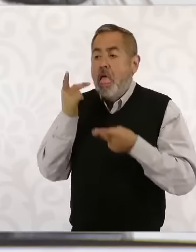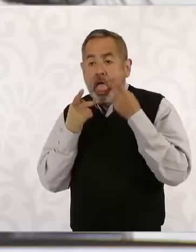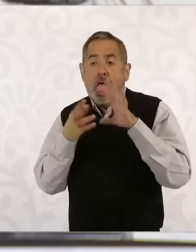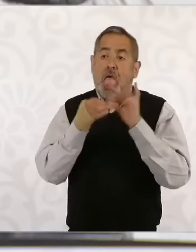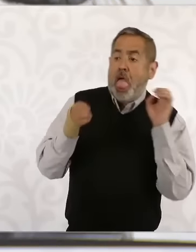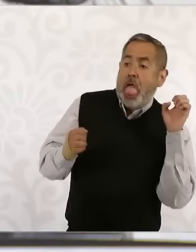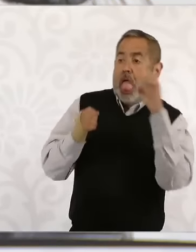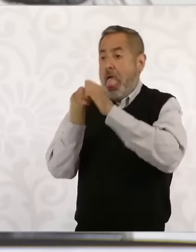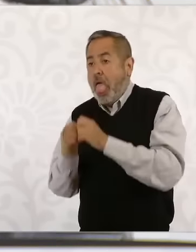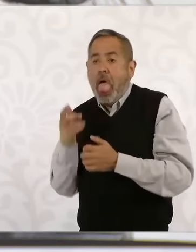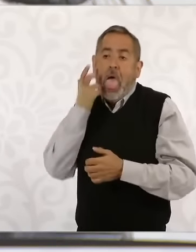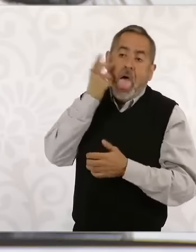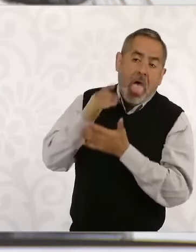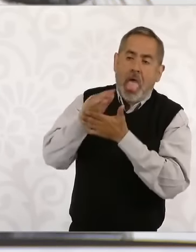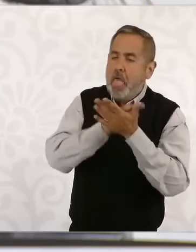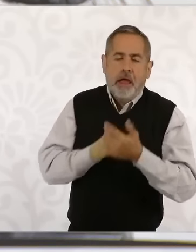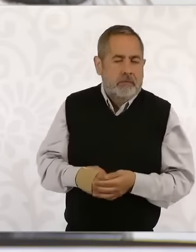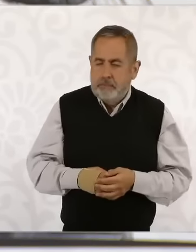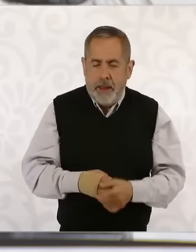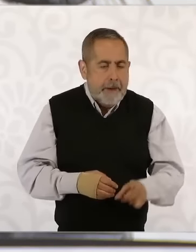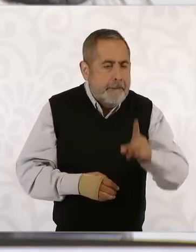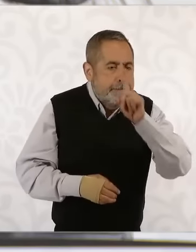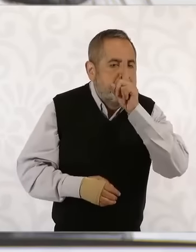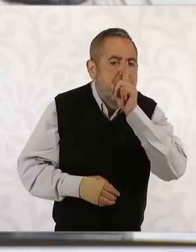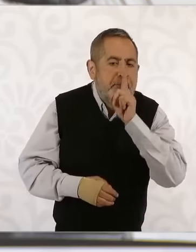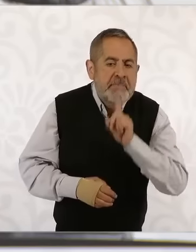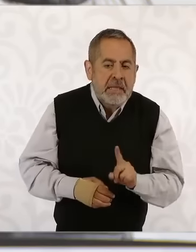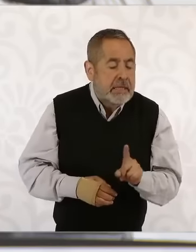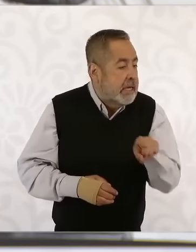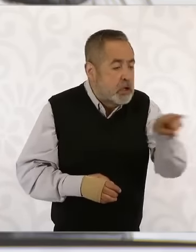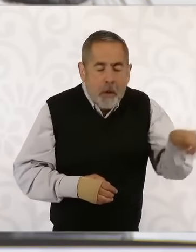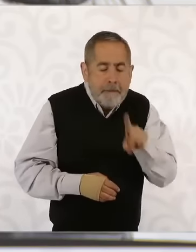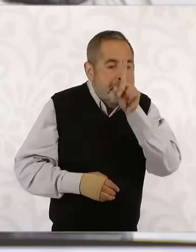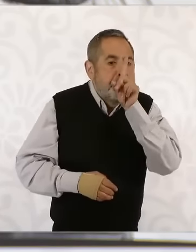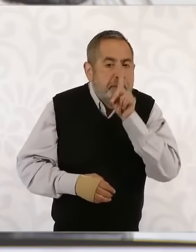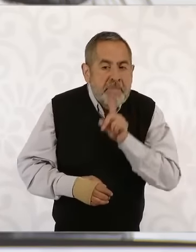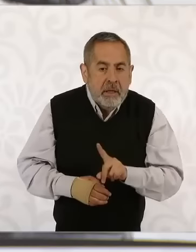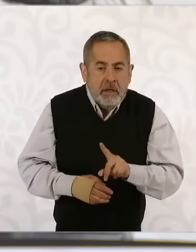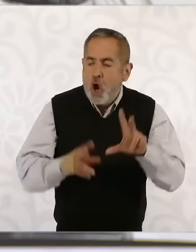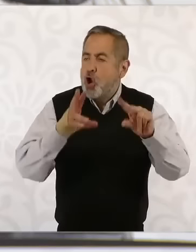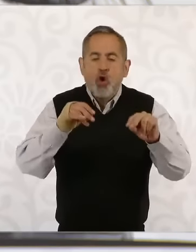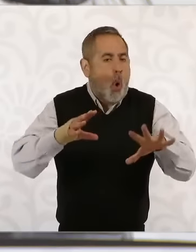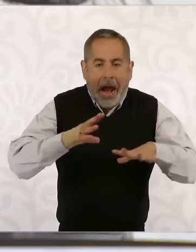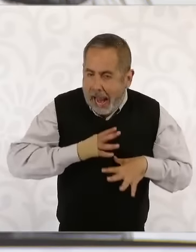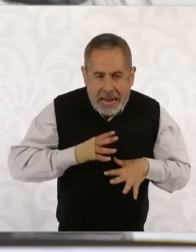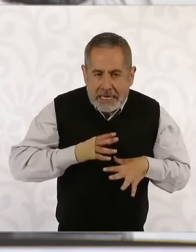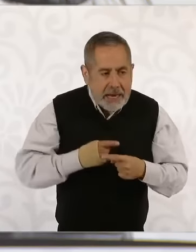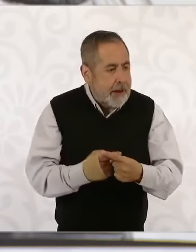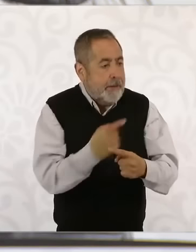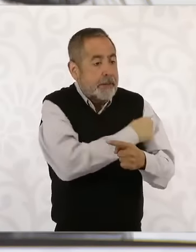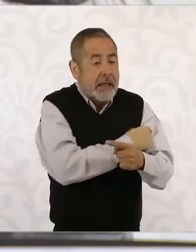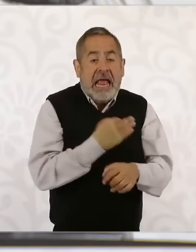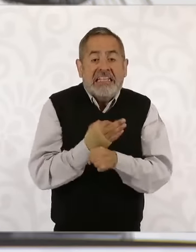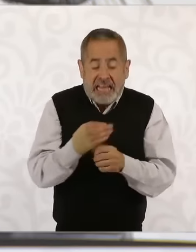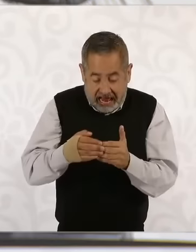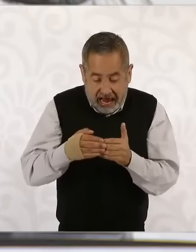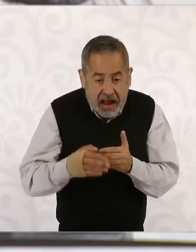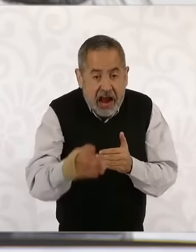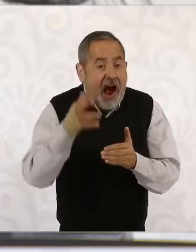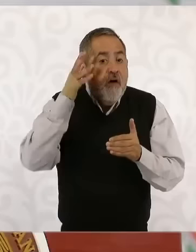que hay un amaño, se está mintiendo a la gente. No hay tal. Es a futuro. Las etapas que no han